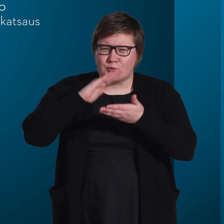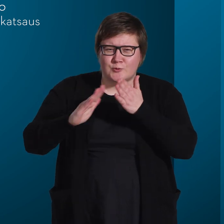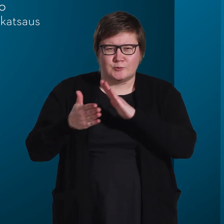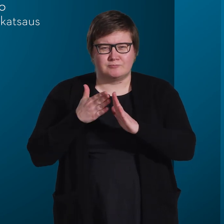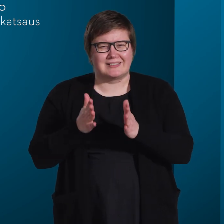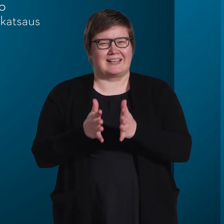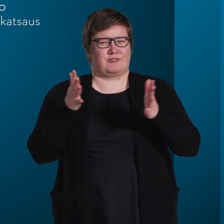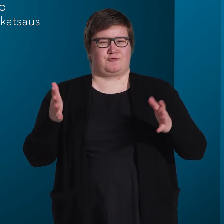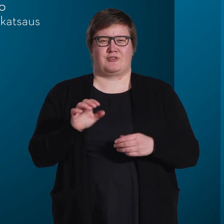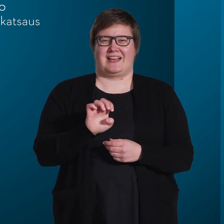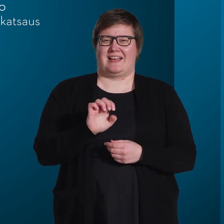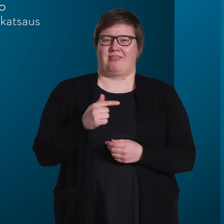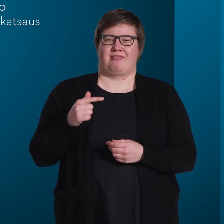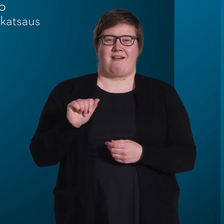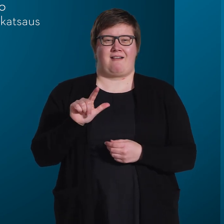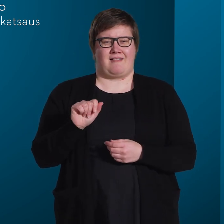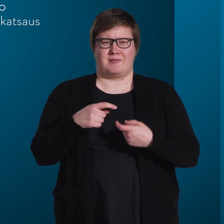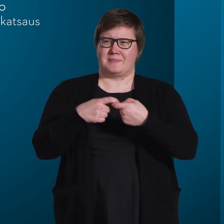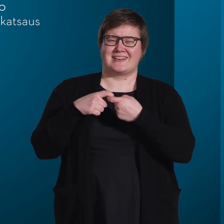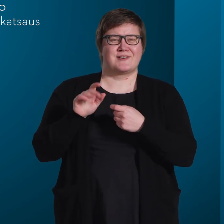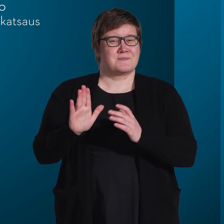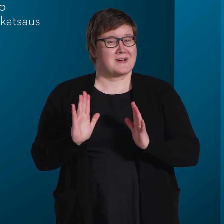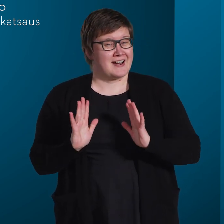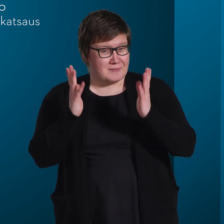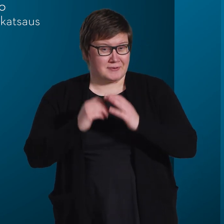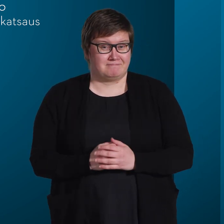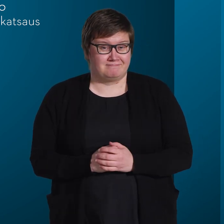ja tutustutaan Iso-Ettalan perheen elämään.